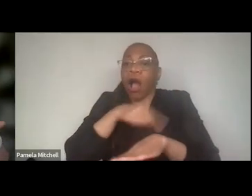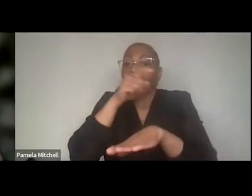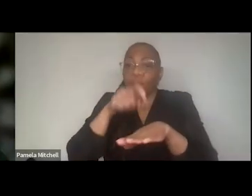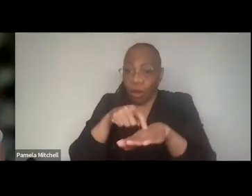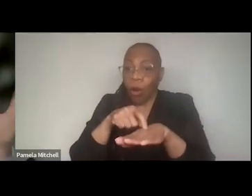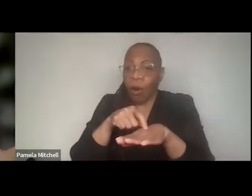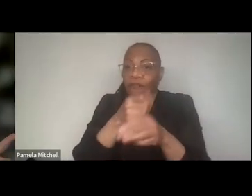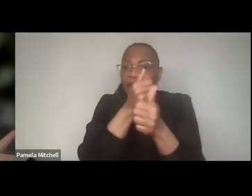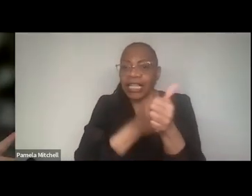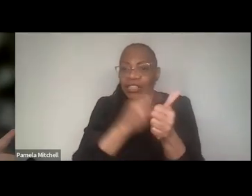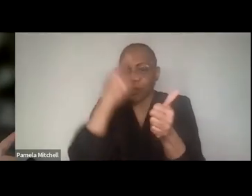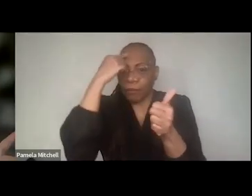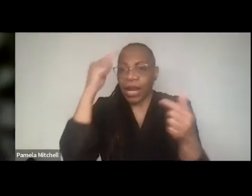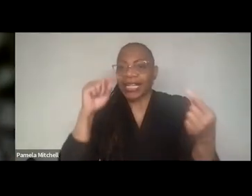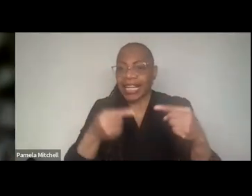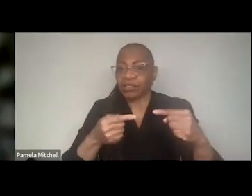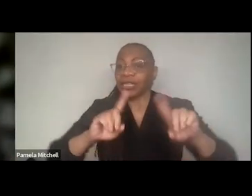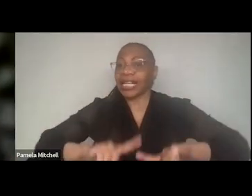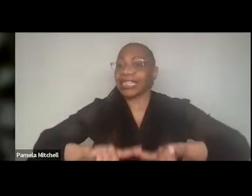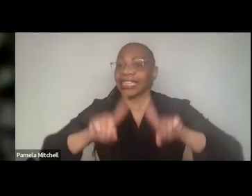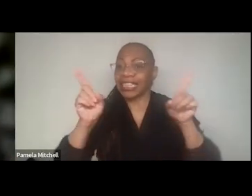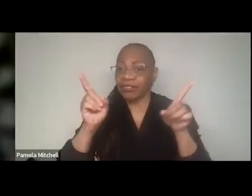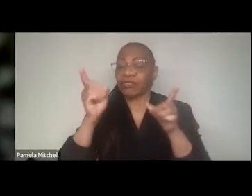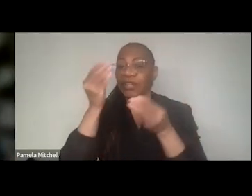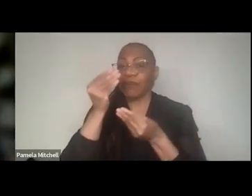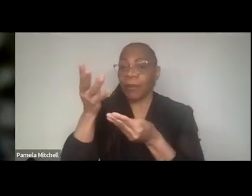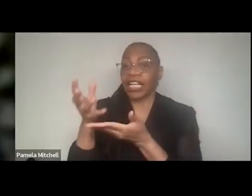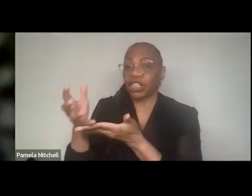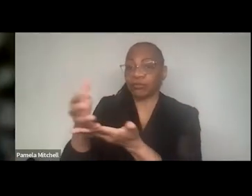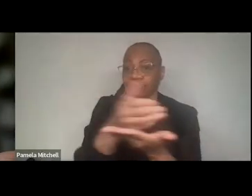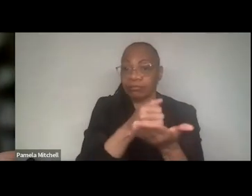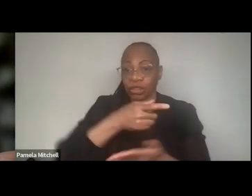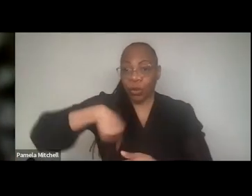Recopilamos información sobre el historial para saber qué le ha pasado al cerebro de esta persona.